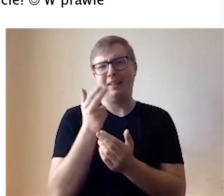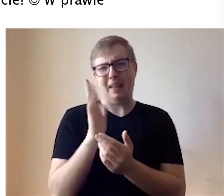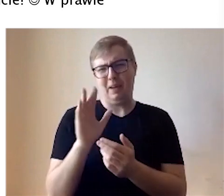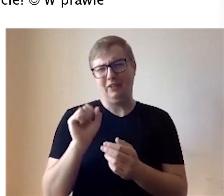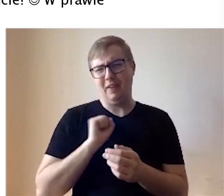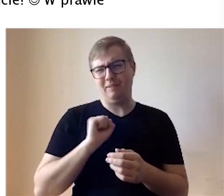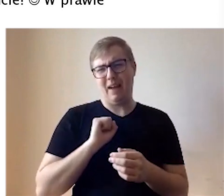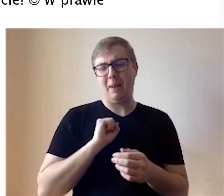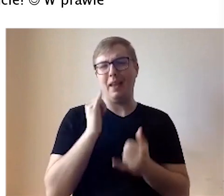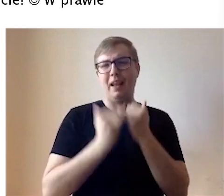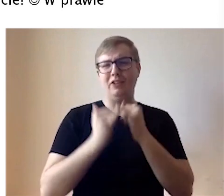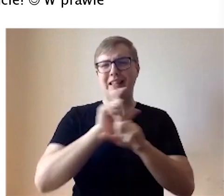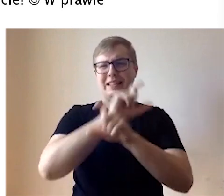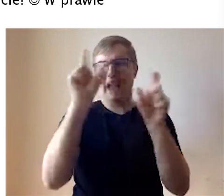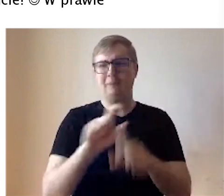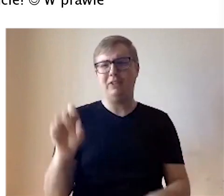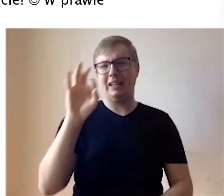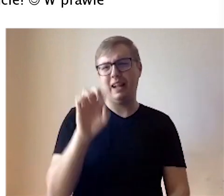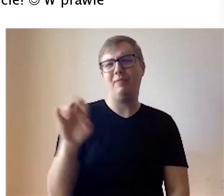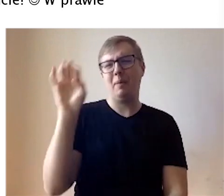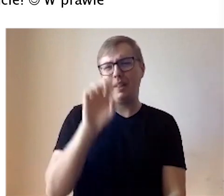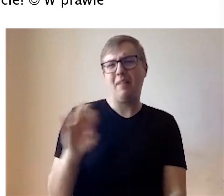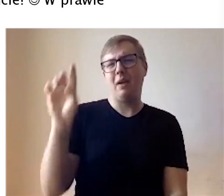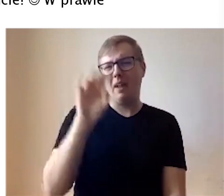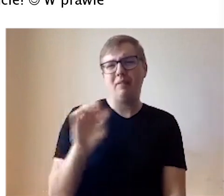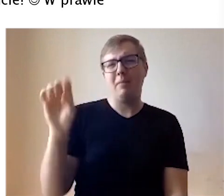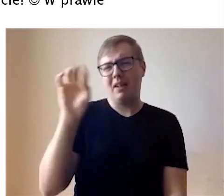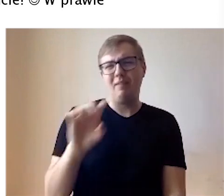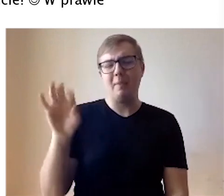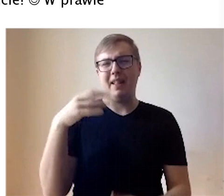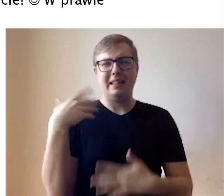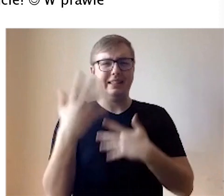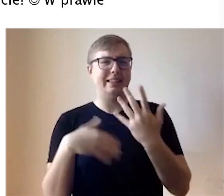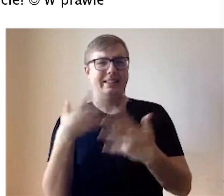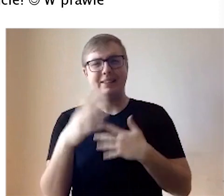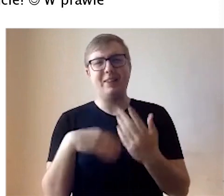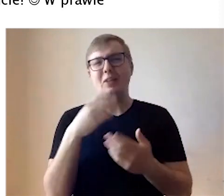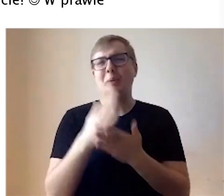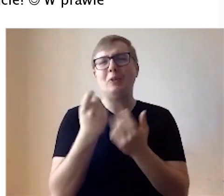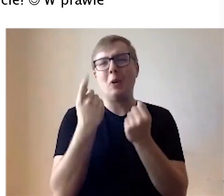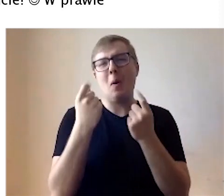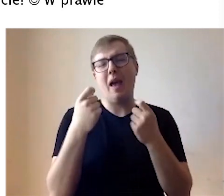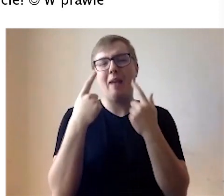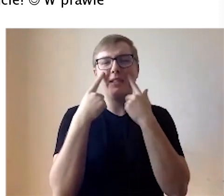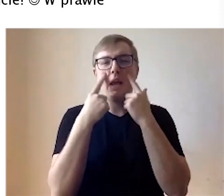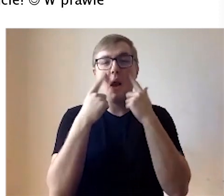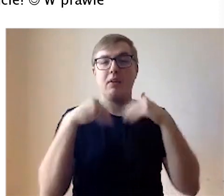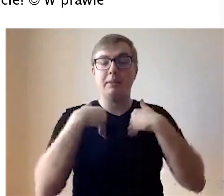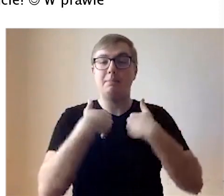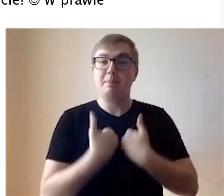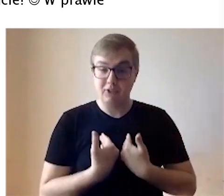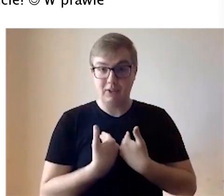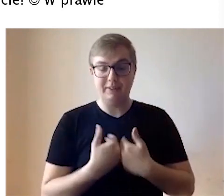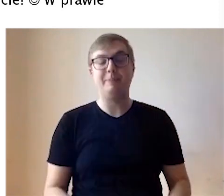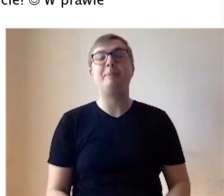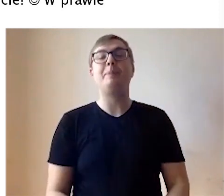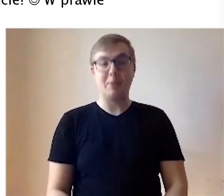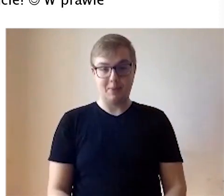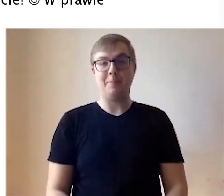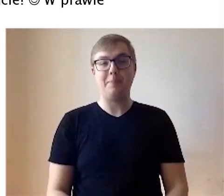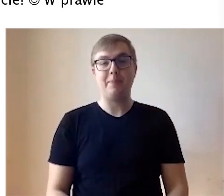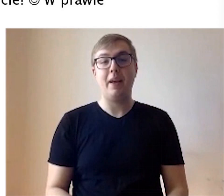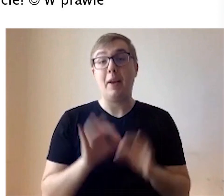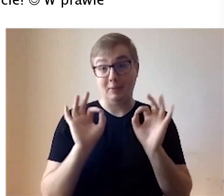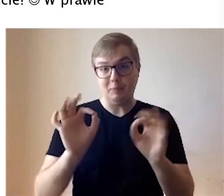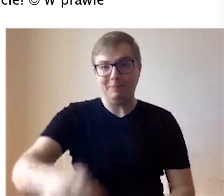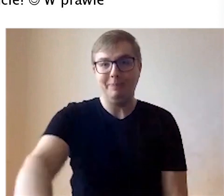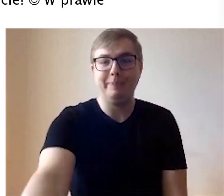Ale oczy uczestników komunikacji będą boleć, jeśli rozmowa będzie oparta na literowaniu :)